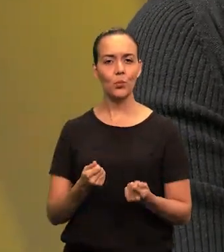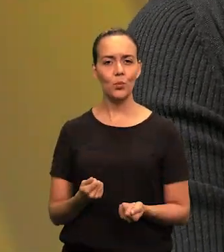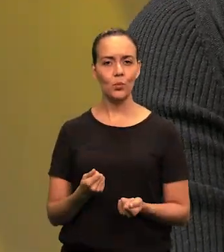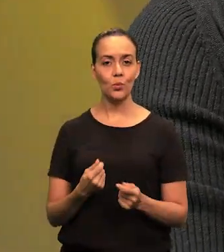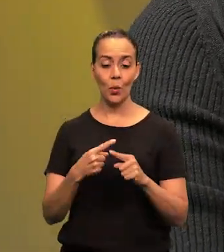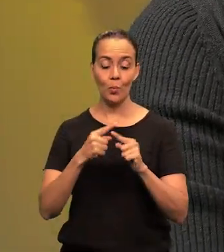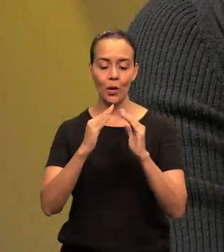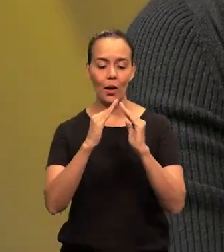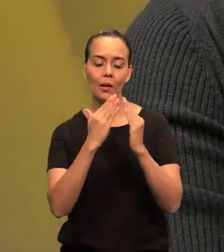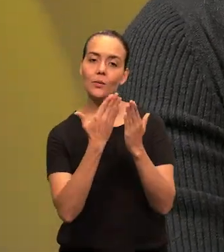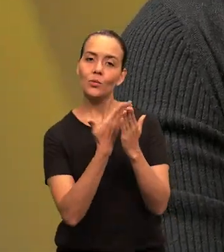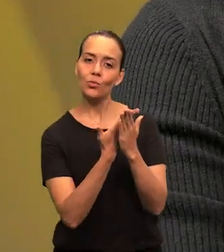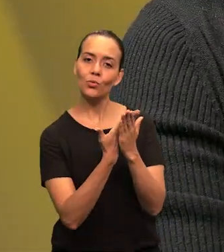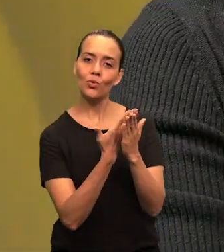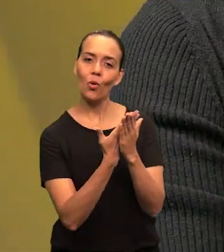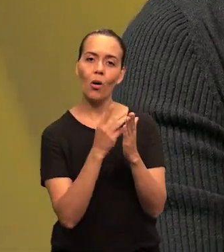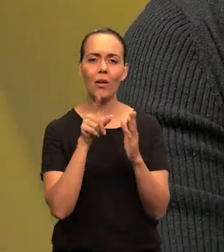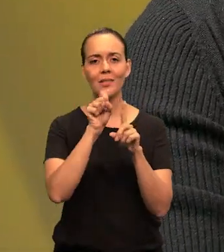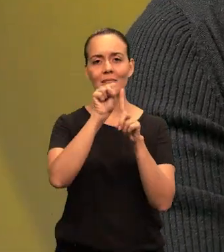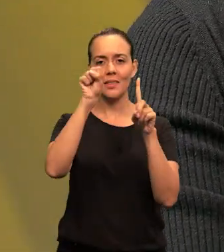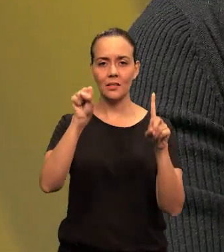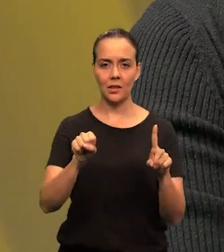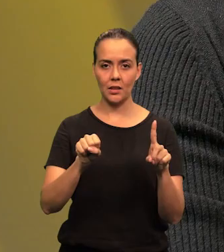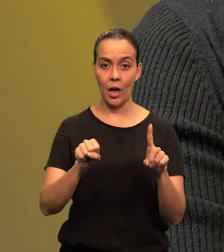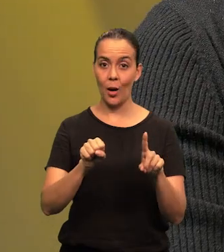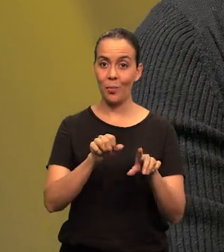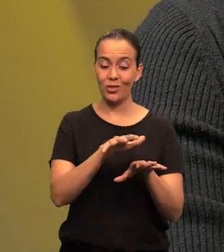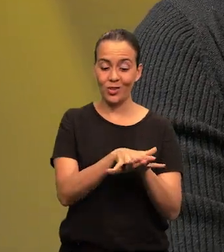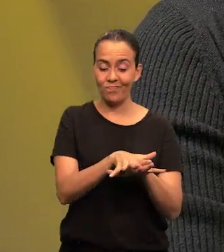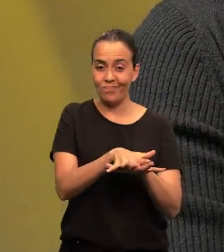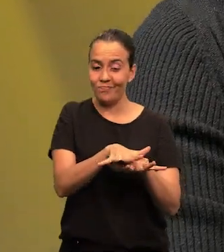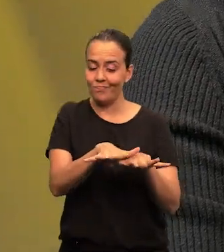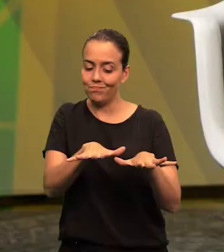Porque a escola é um sistema de exclusão.